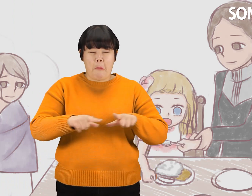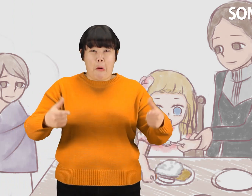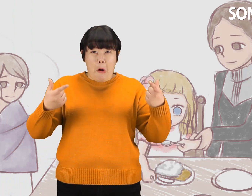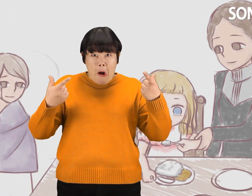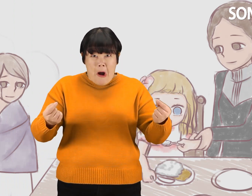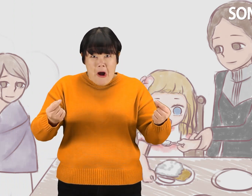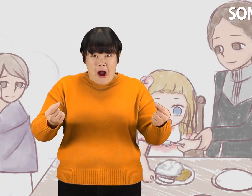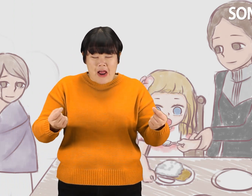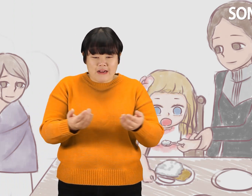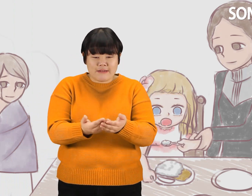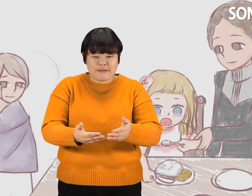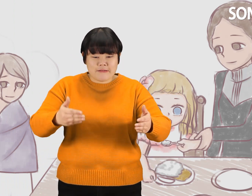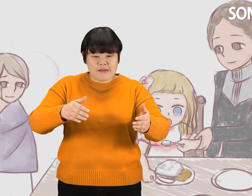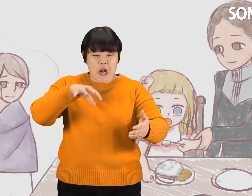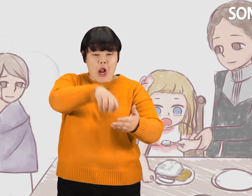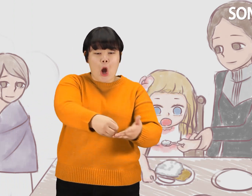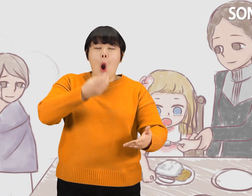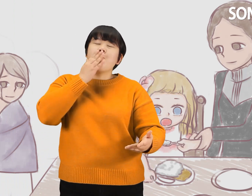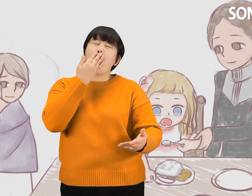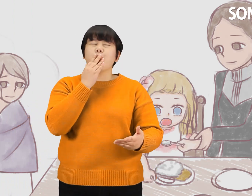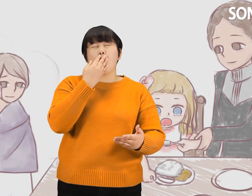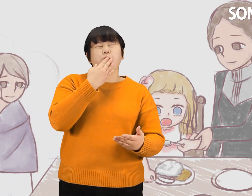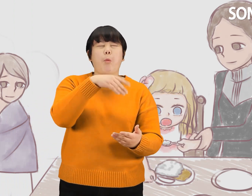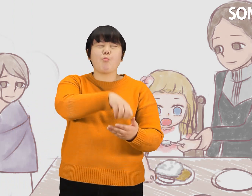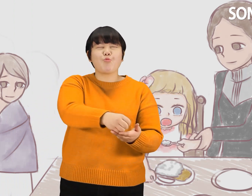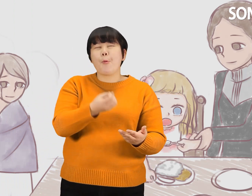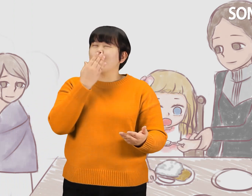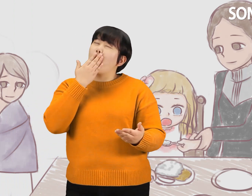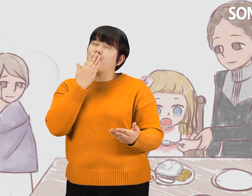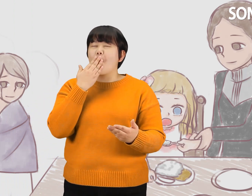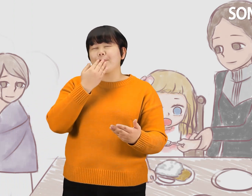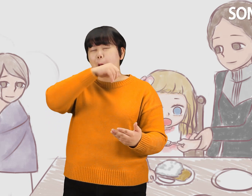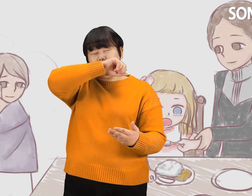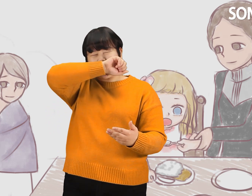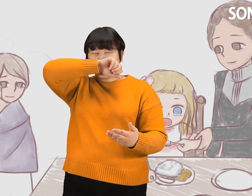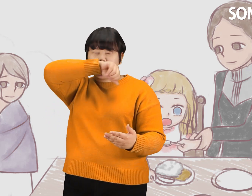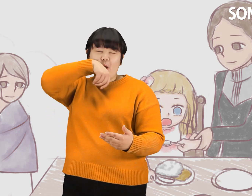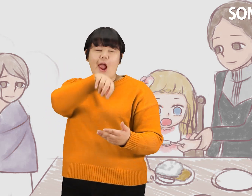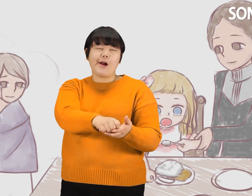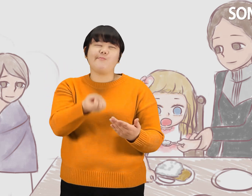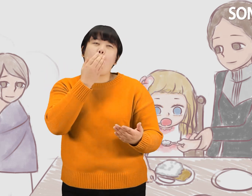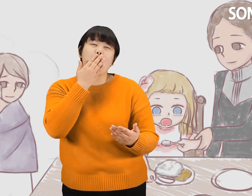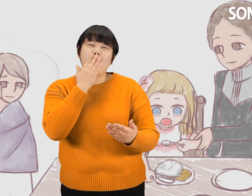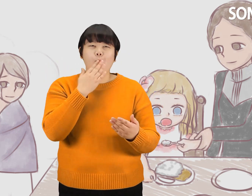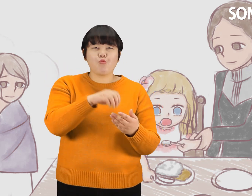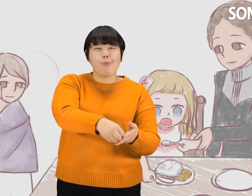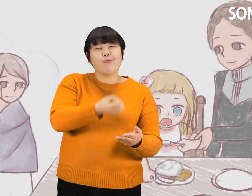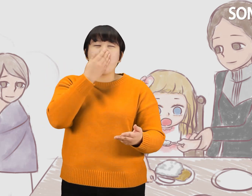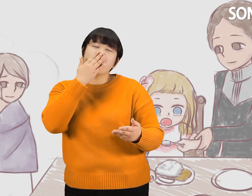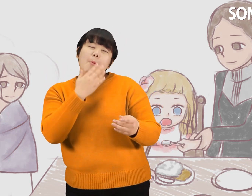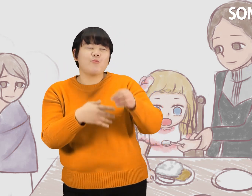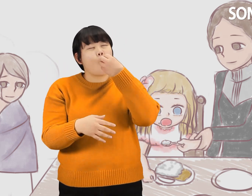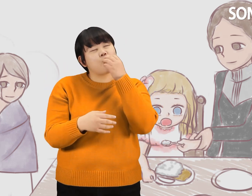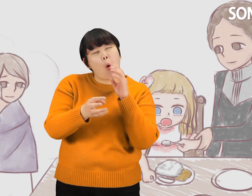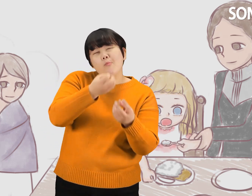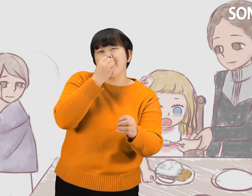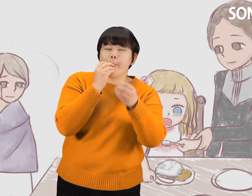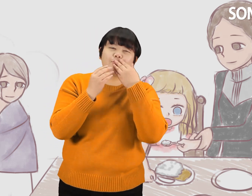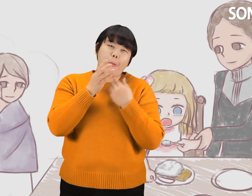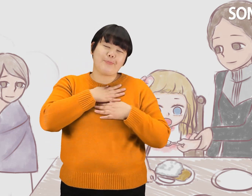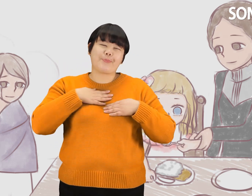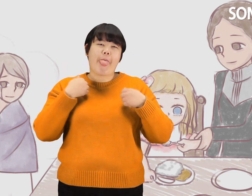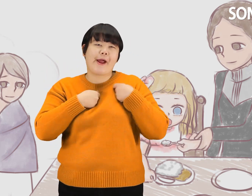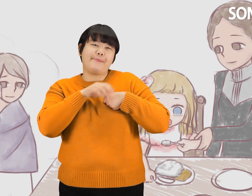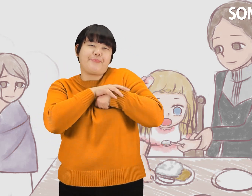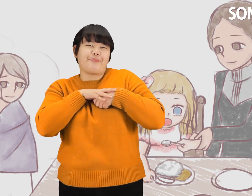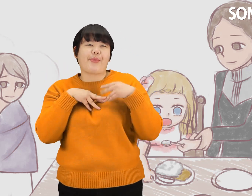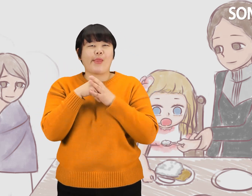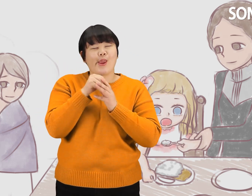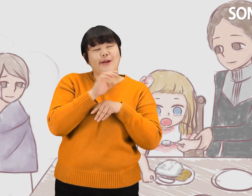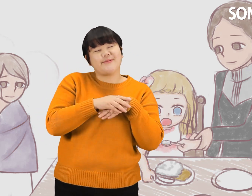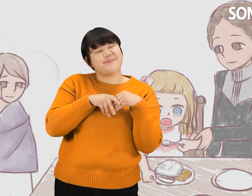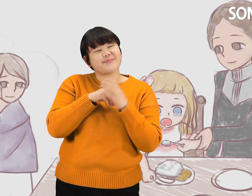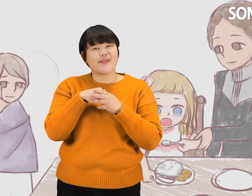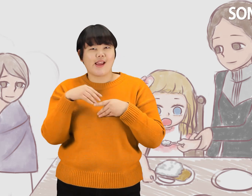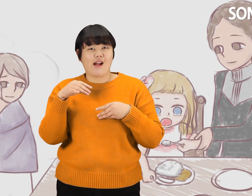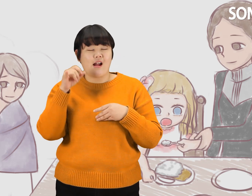ヘレンはいつも通り食事を手でまくりつまん食べました。